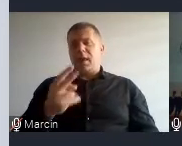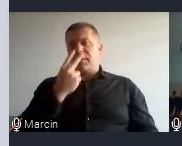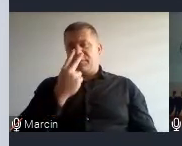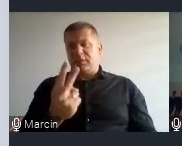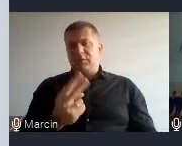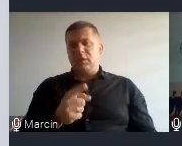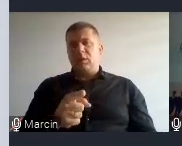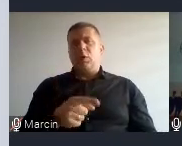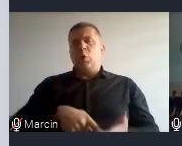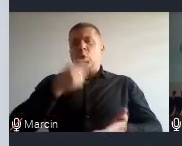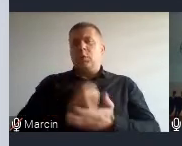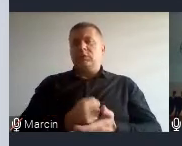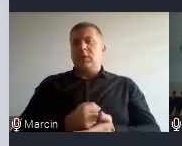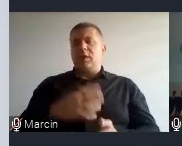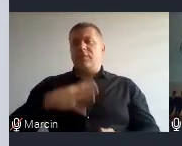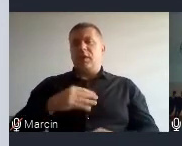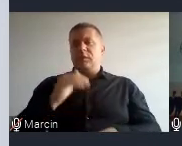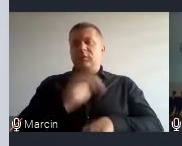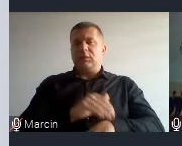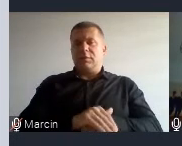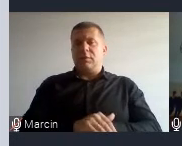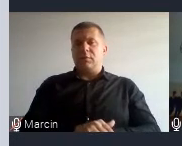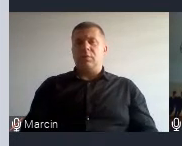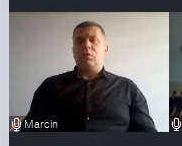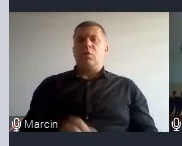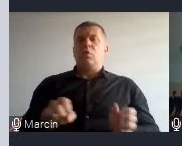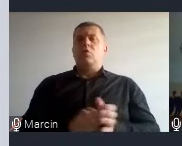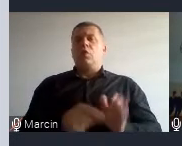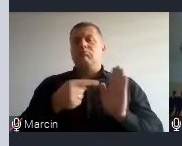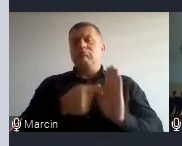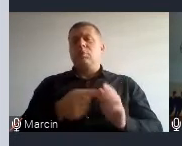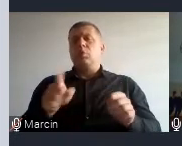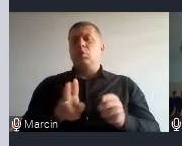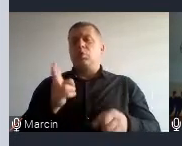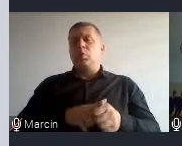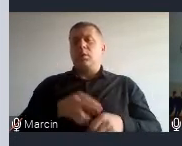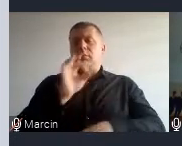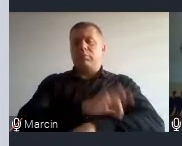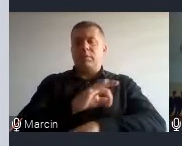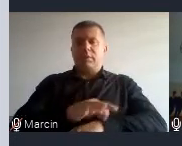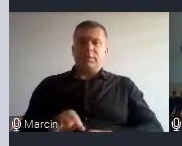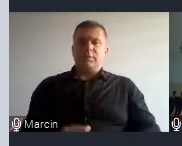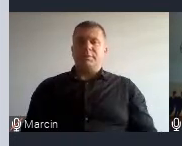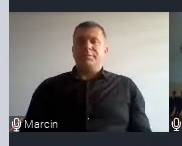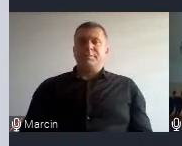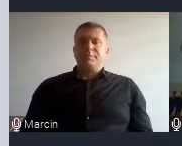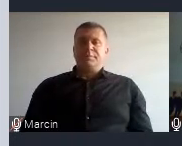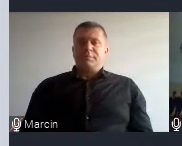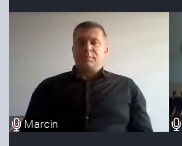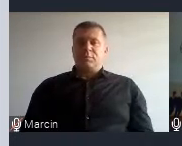ustalamy wartość zamówienia w odniesieniu do danego konkretnego projektu. I teraz procedury.